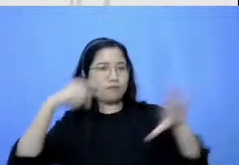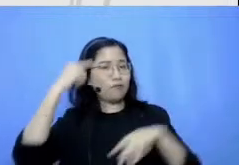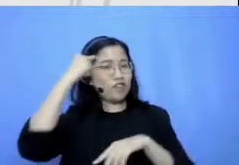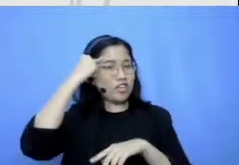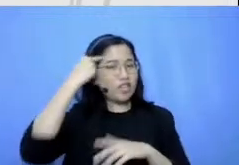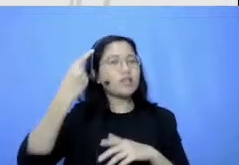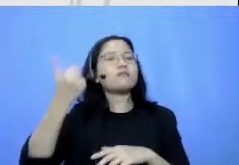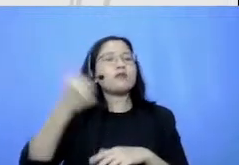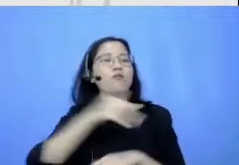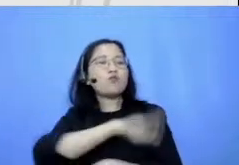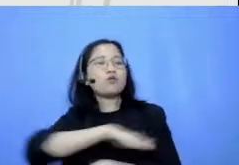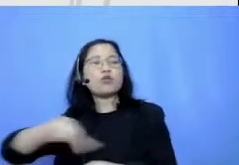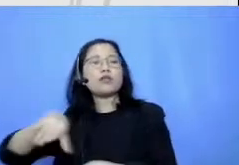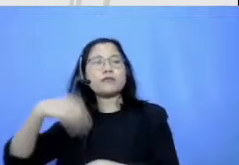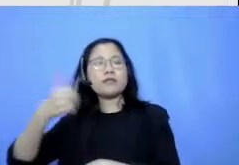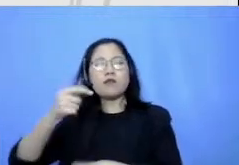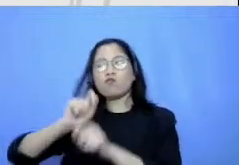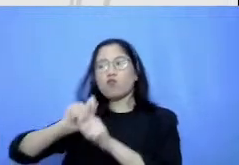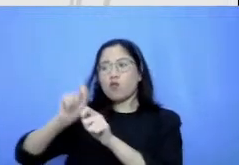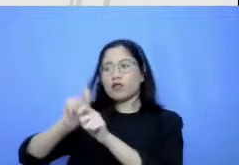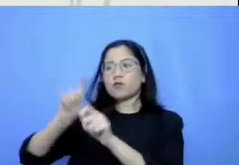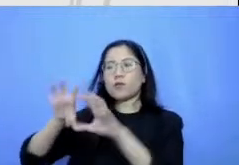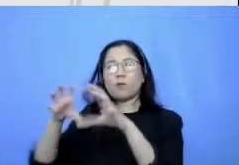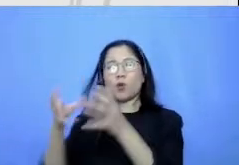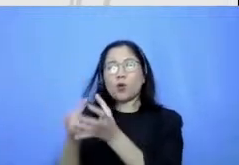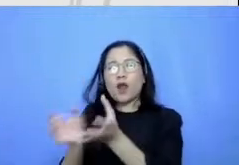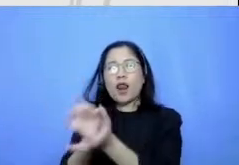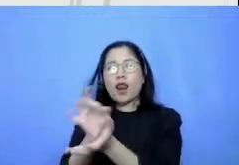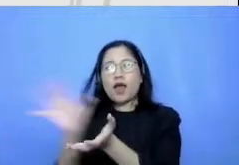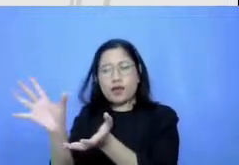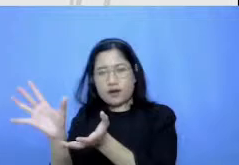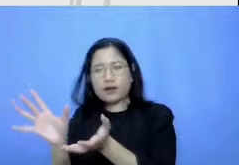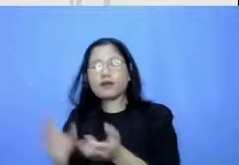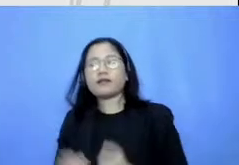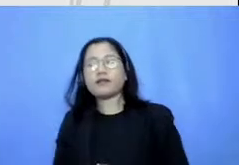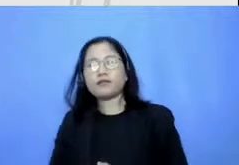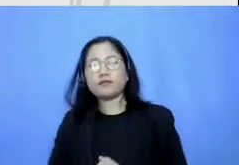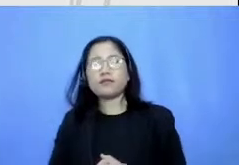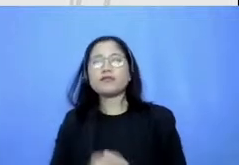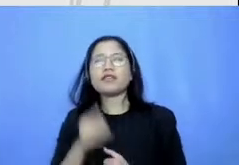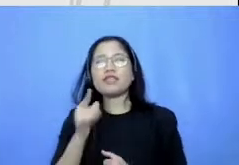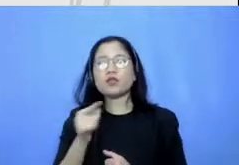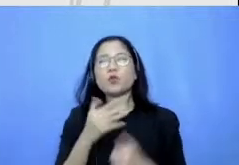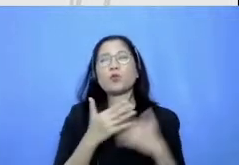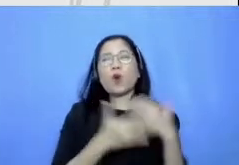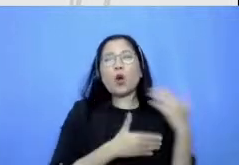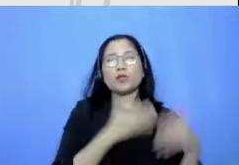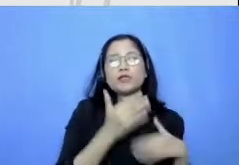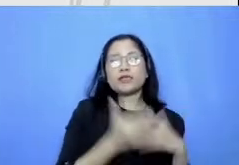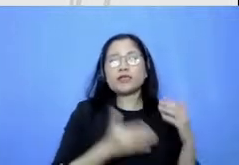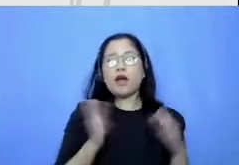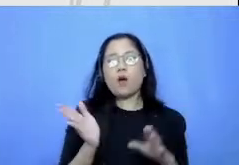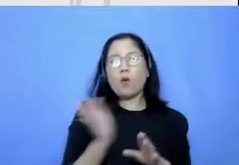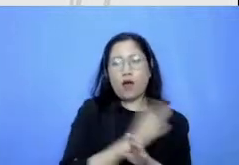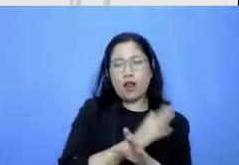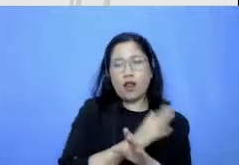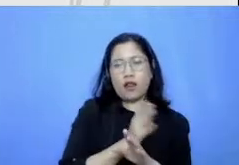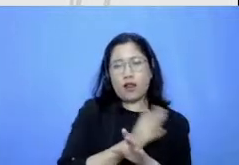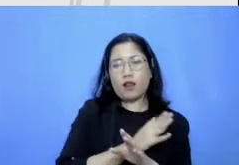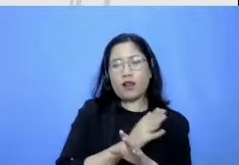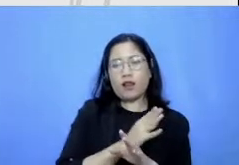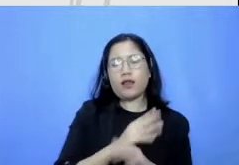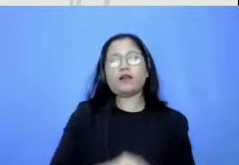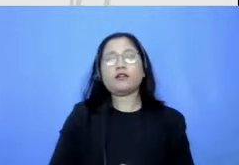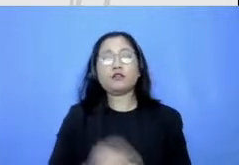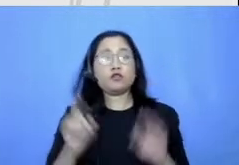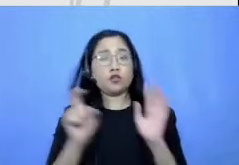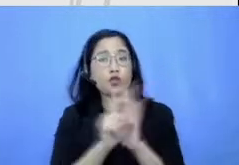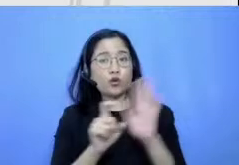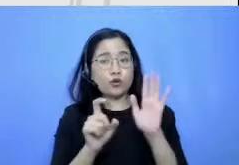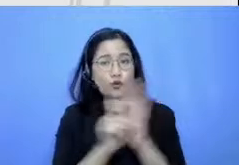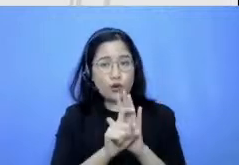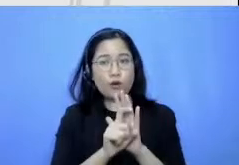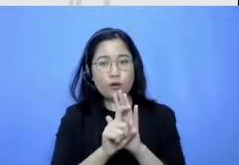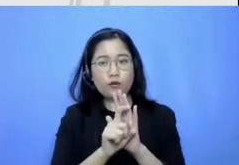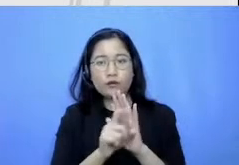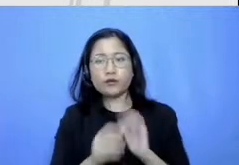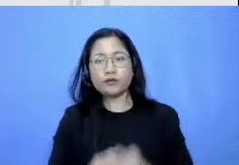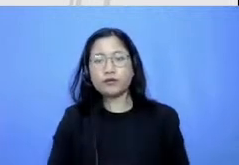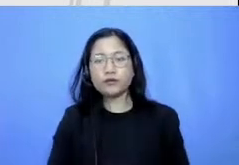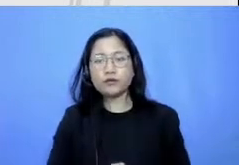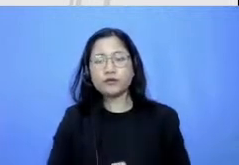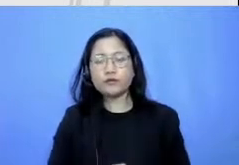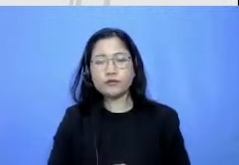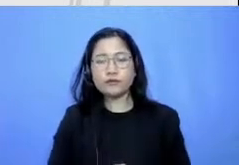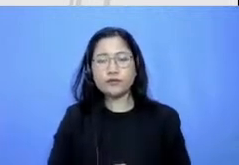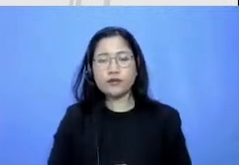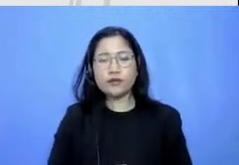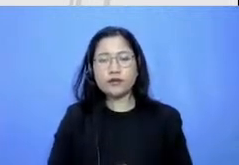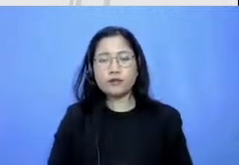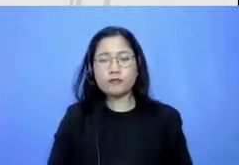produk lain Jadi ini adalah proses awalnya misalnya seperti ini Katakanlah saya mengajar